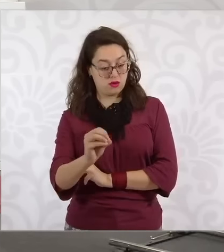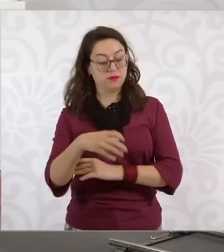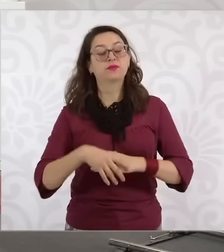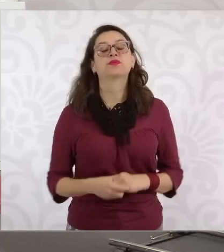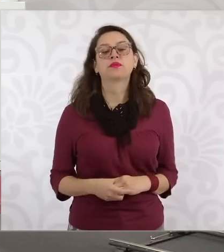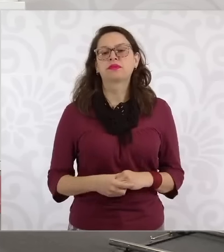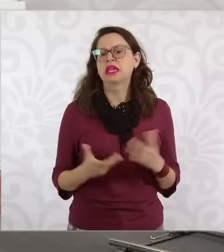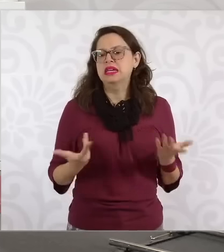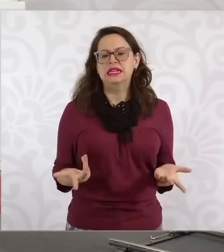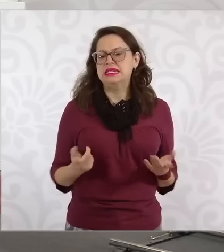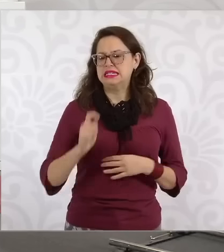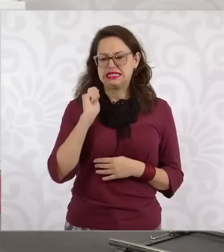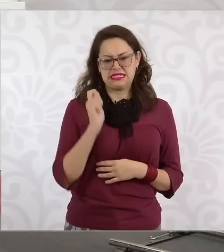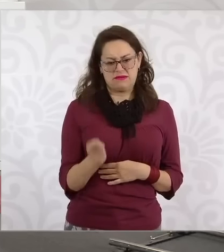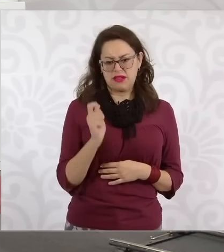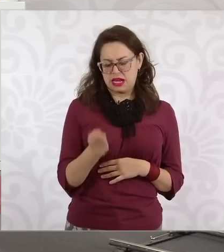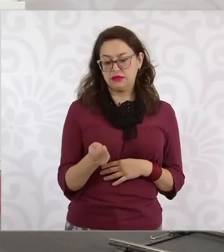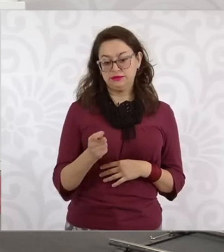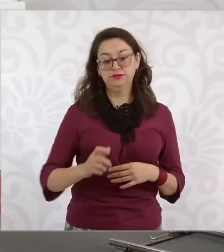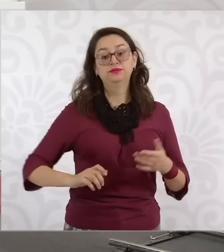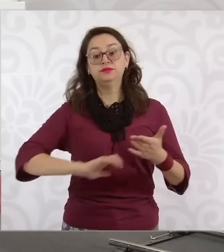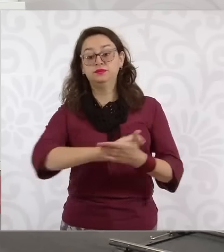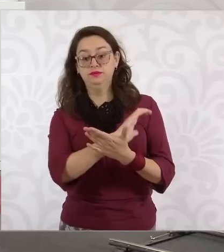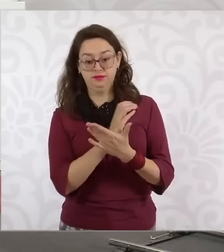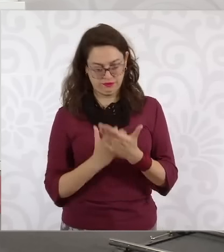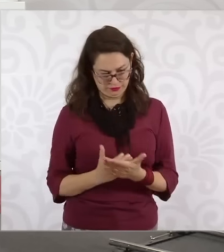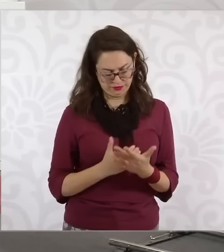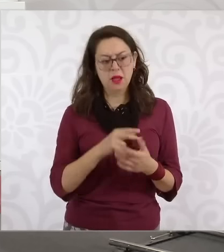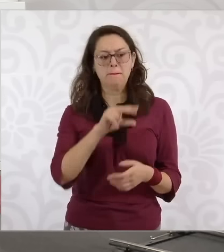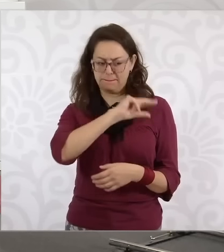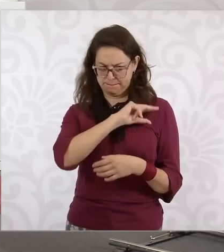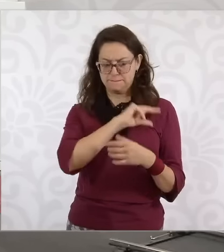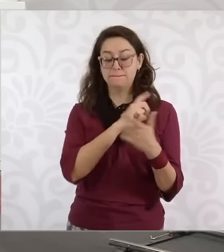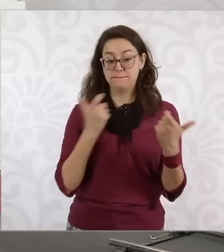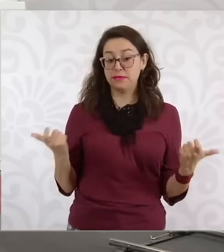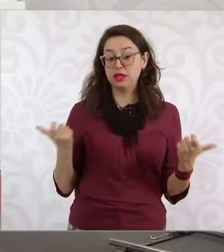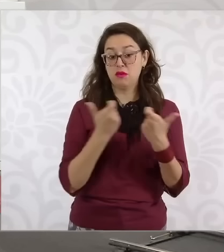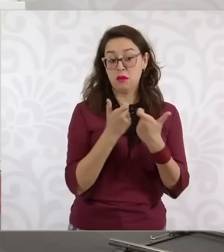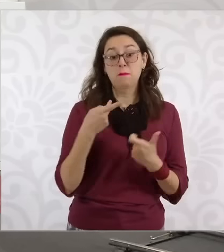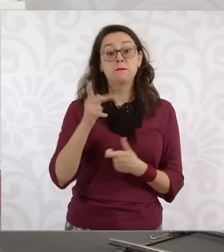contrato primero es que la concesión la manti el Fondo Nacional de Infraestructura, es decir,